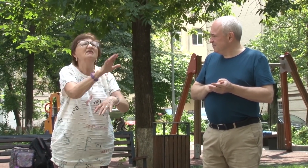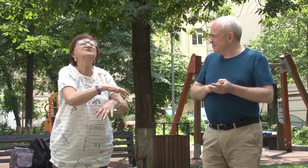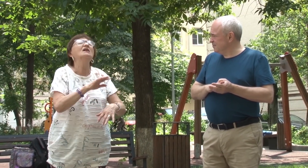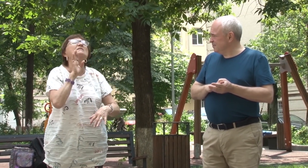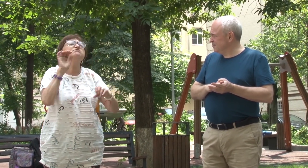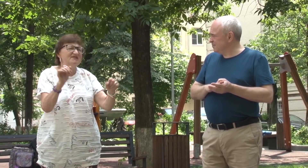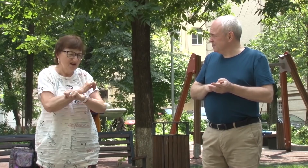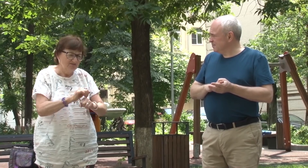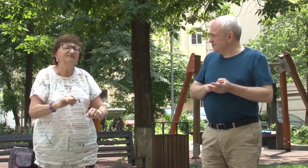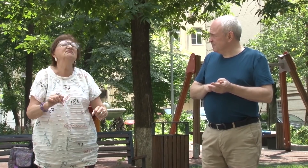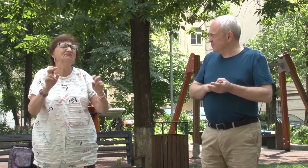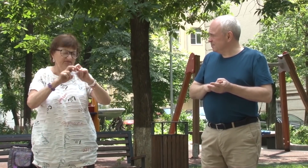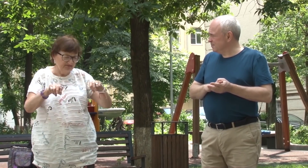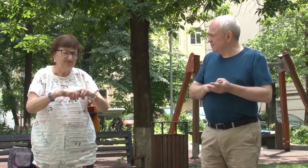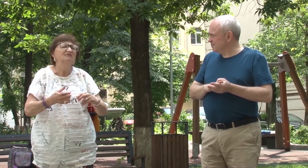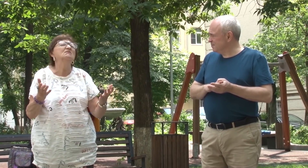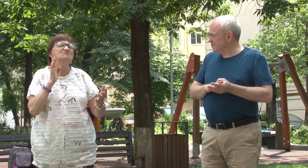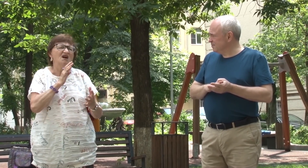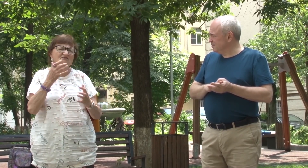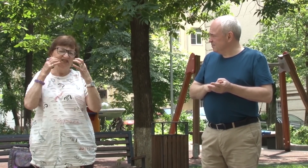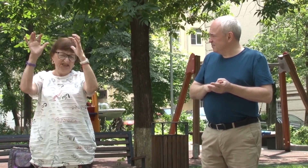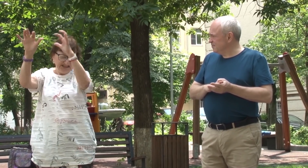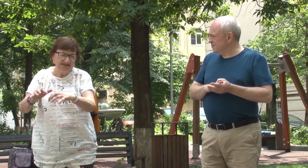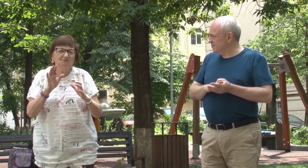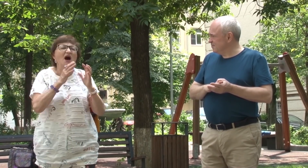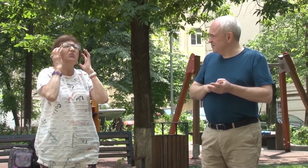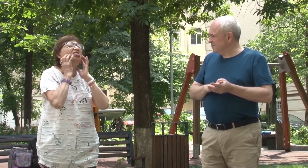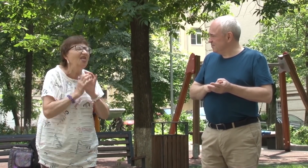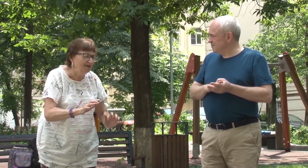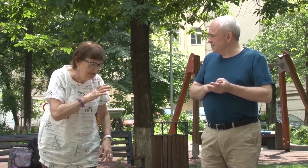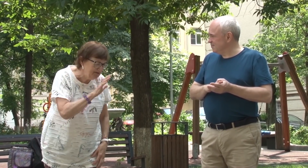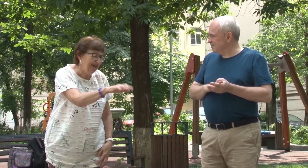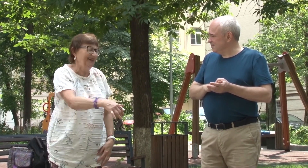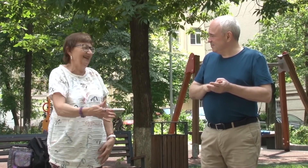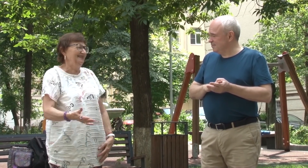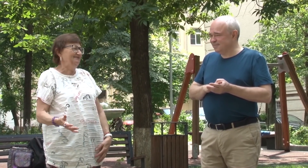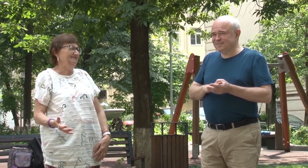Бабы ей устраивали выволочку, царапали щеки.